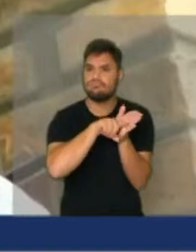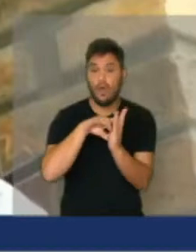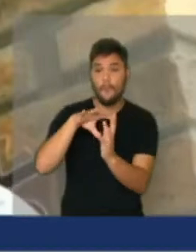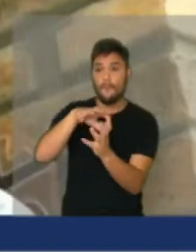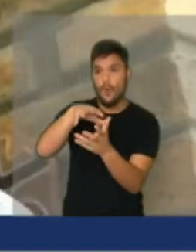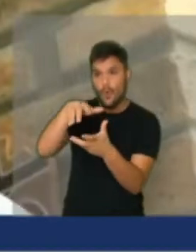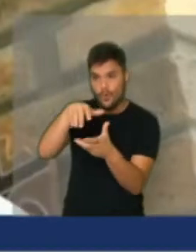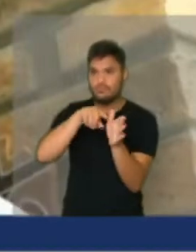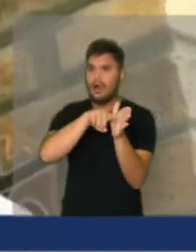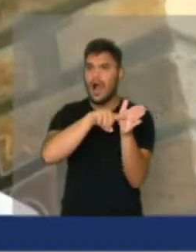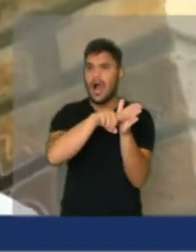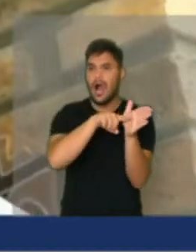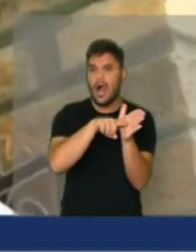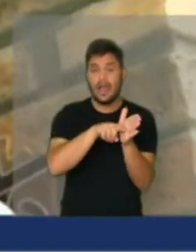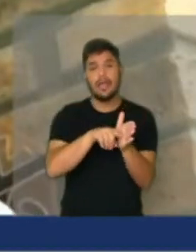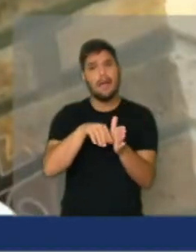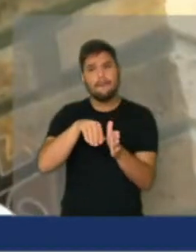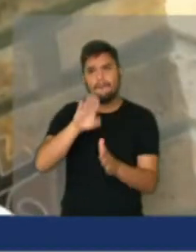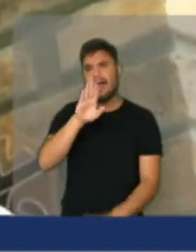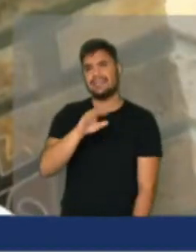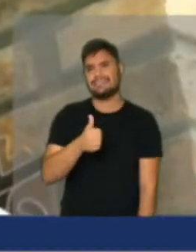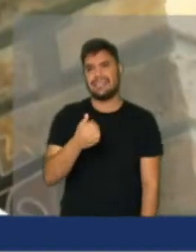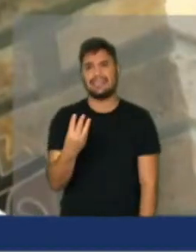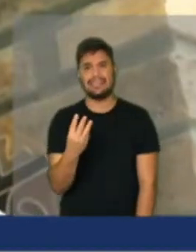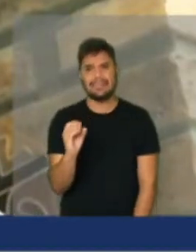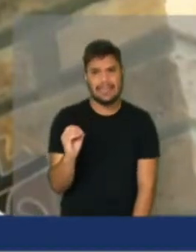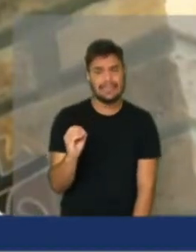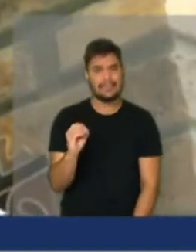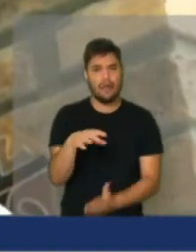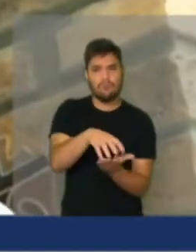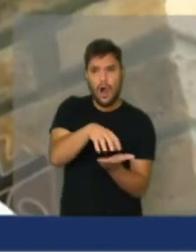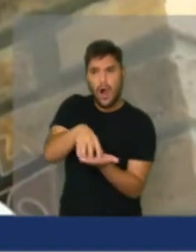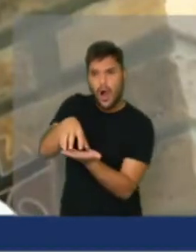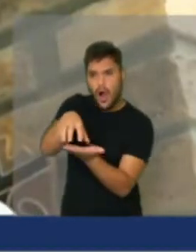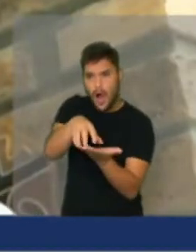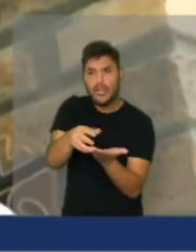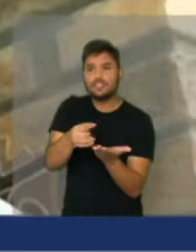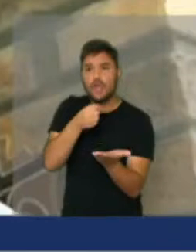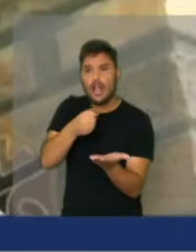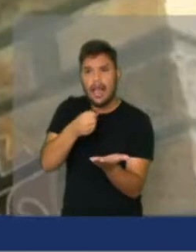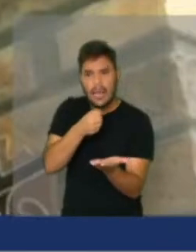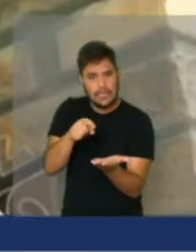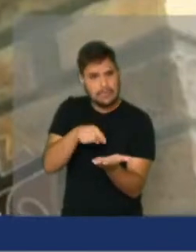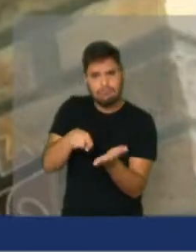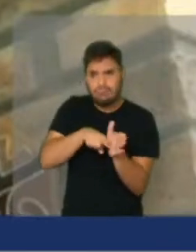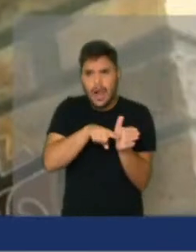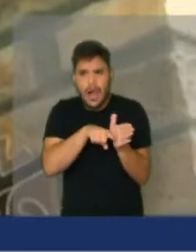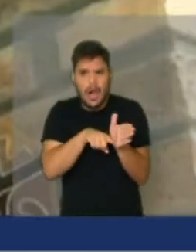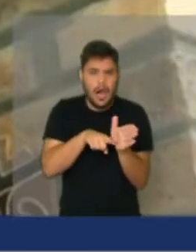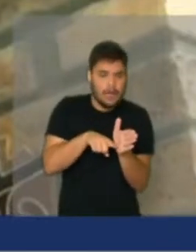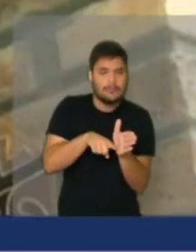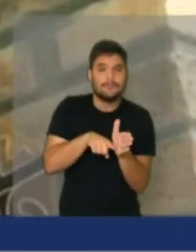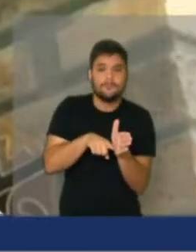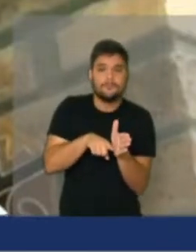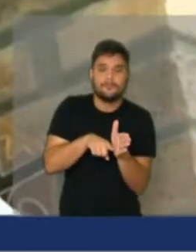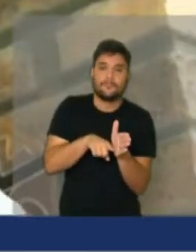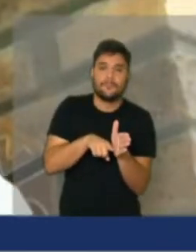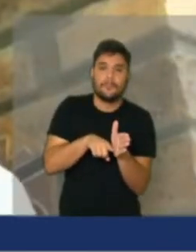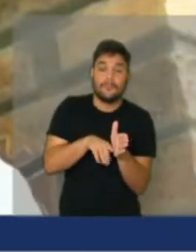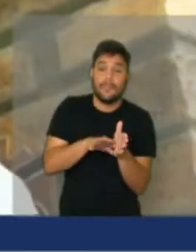MUNDO INTEIRO, COM MAIS DE 130 ÓRGÃOS JORNALÍSTICOS DE INVESTIGAÇÃO QUE... QUE ESTÃO DESCOBRINDO, TRAZENDO